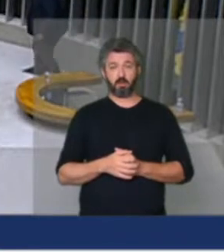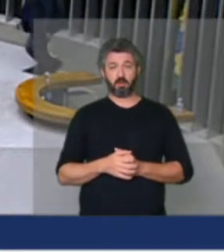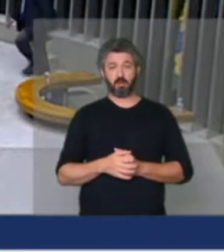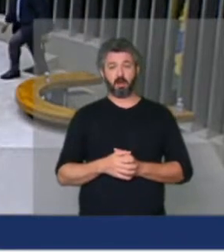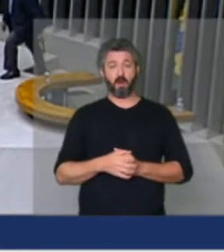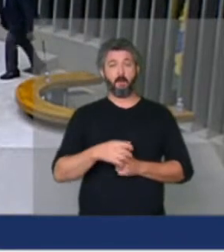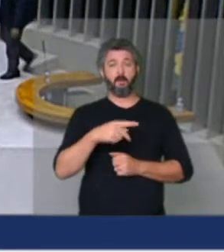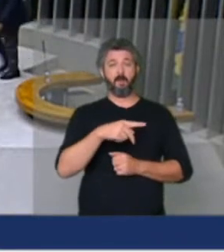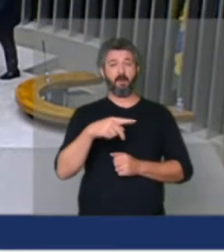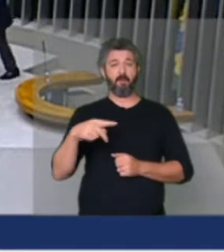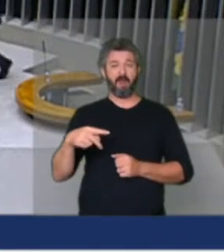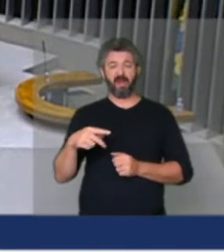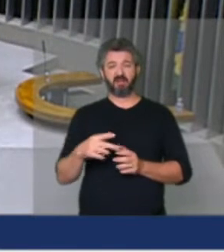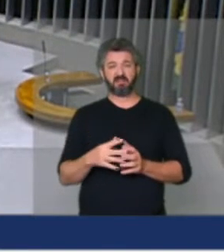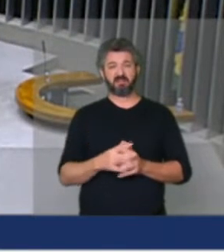A BANCADA DO PL? COMO ORIENTA